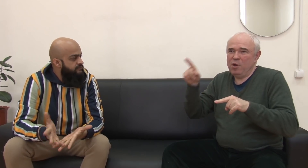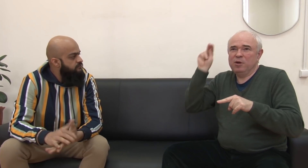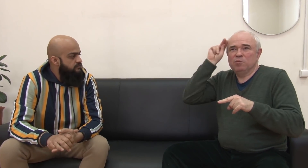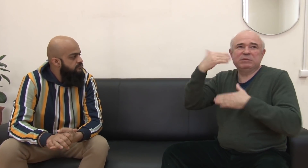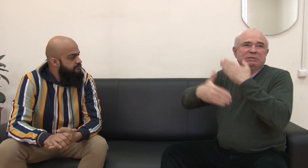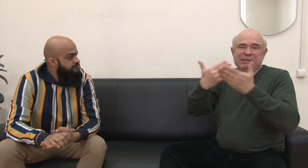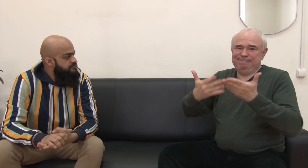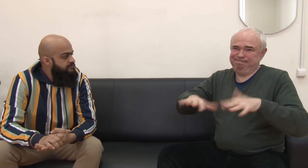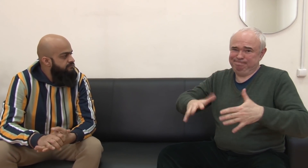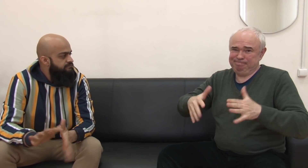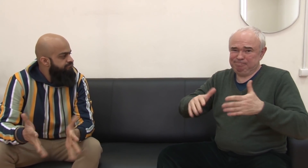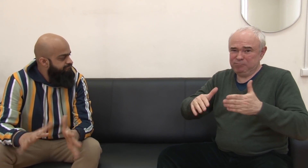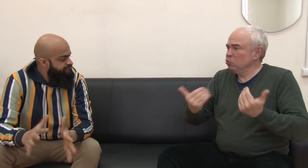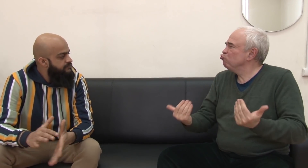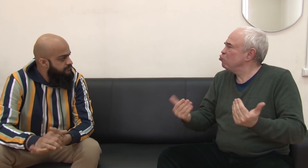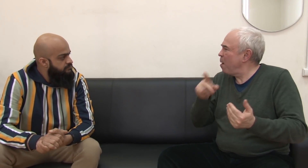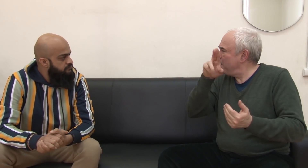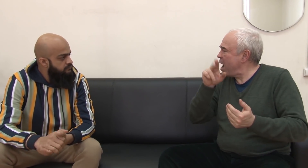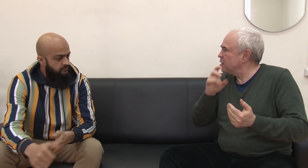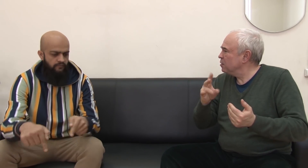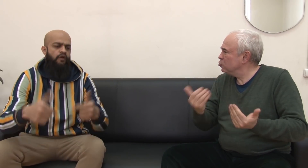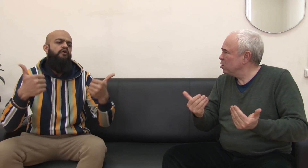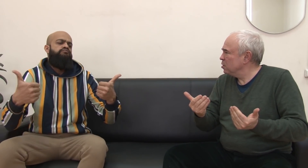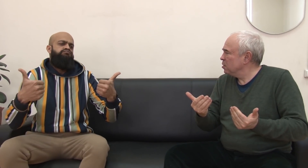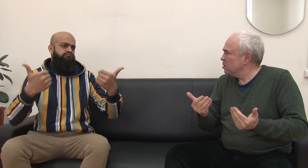Поэтому перспективы в образовании у него были невысокие. Сейчас в Пакистане как с этим обстоят дела?